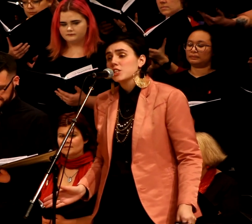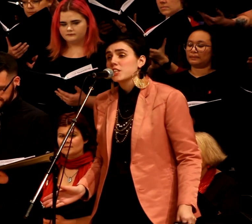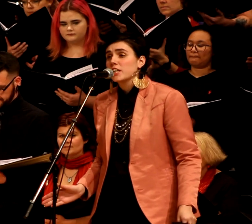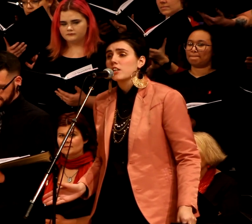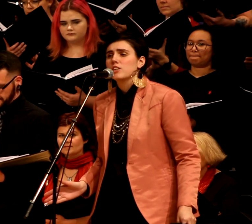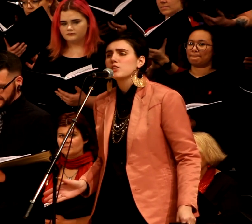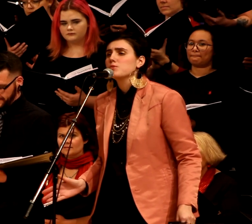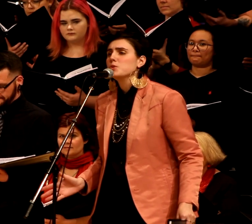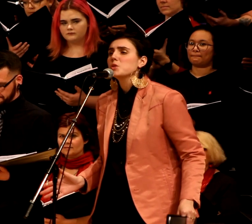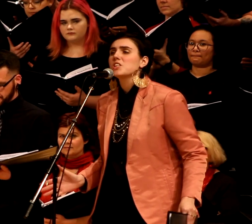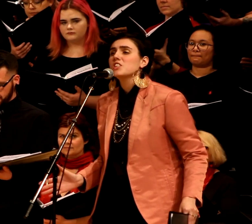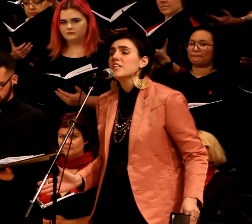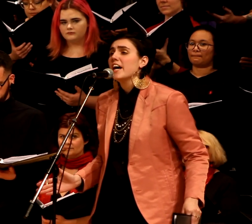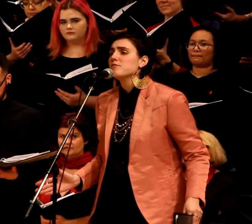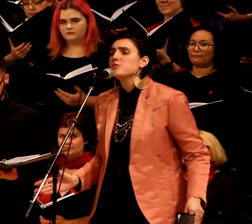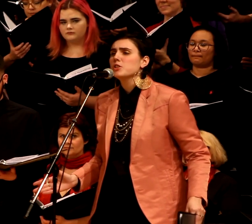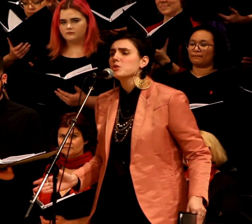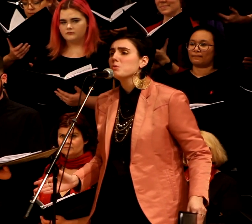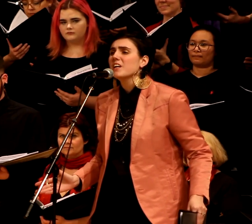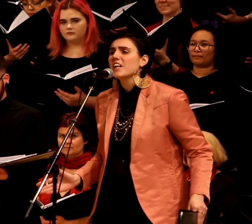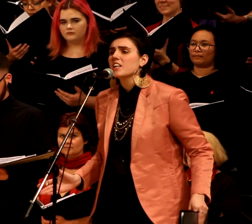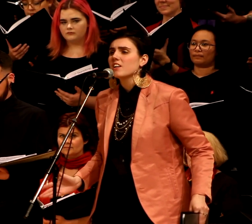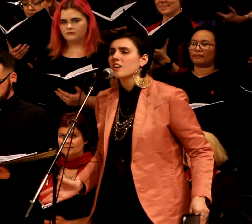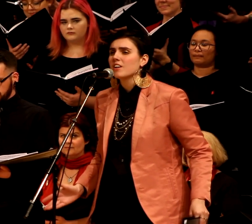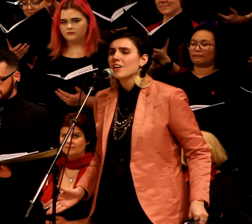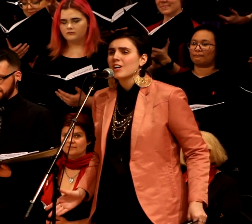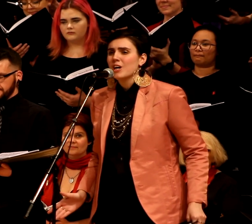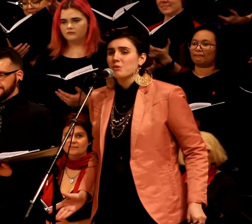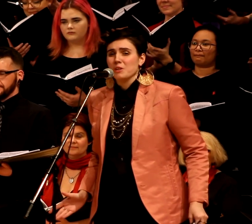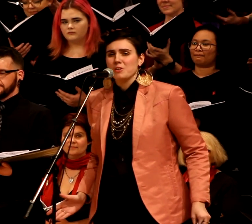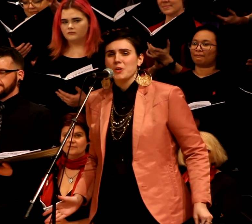¿Y pensaste que este tonto nunca podría ganar?